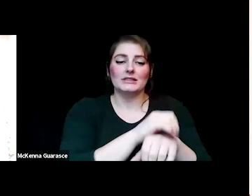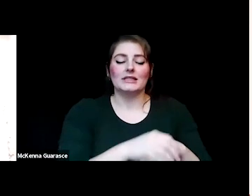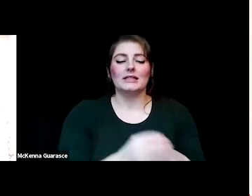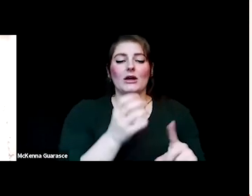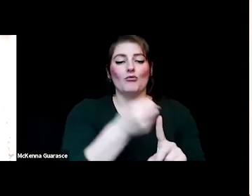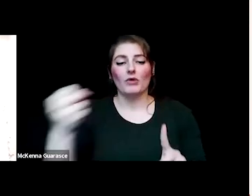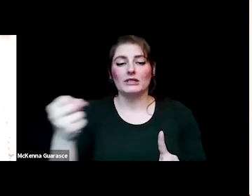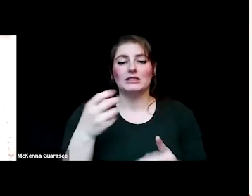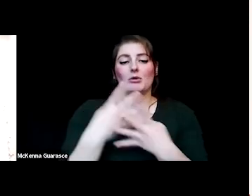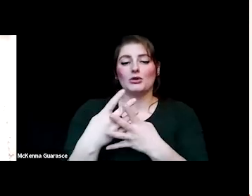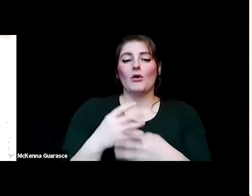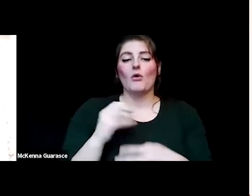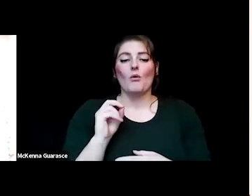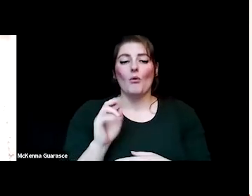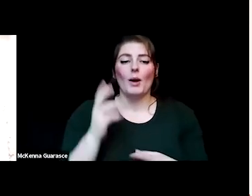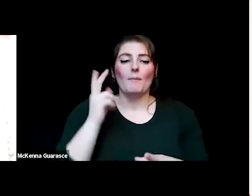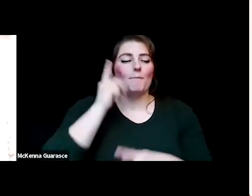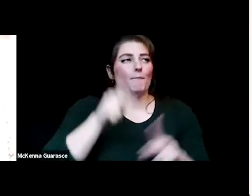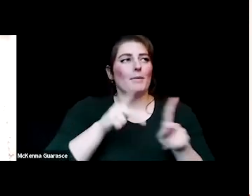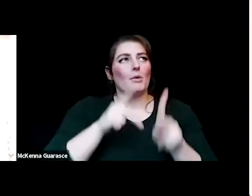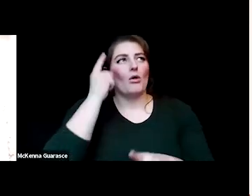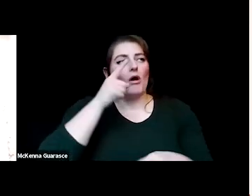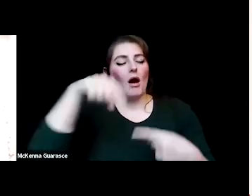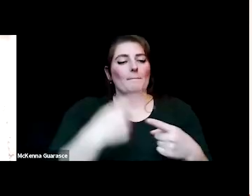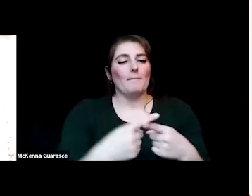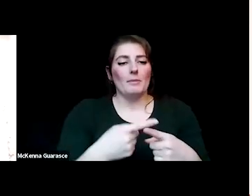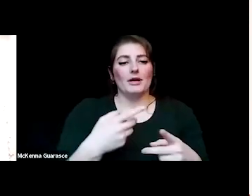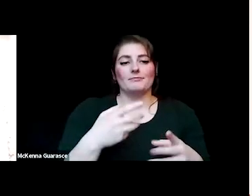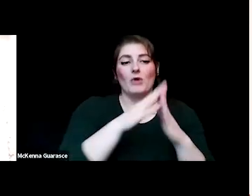La gente pensaba en ser desalojada,